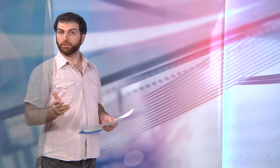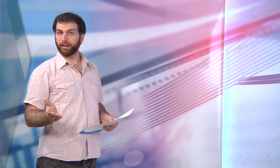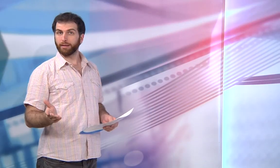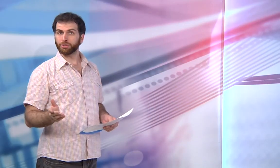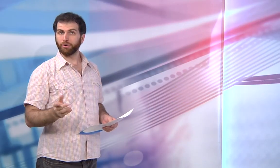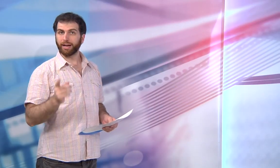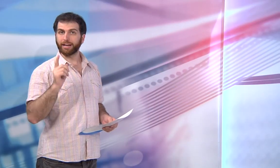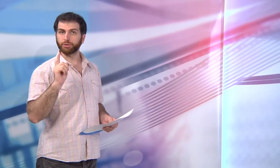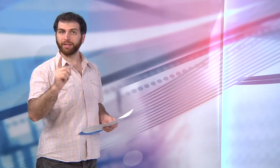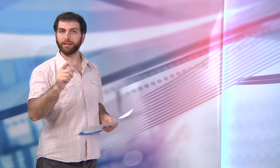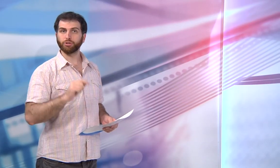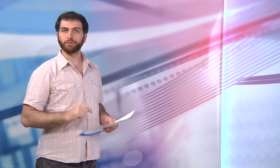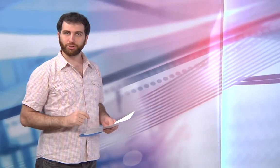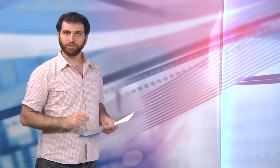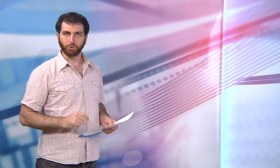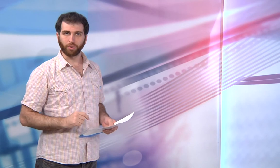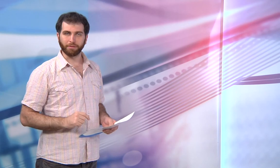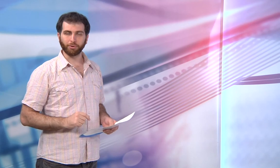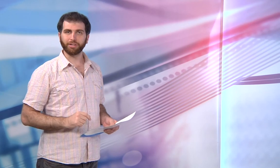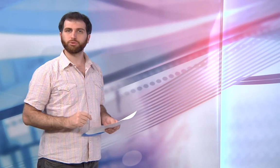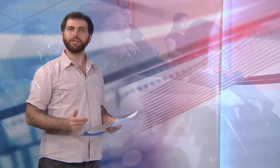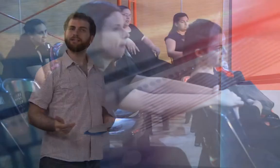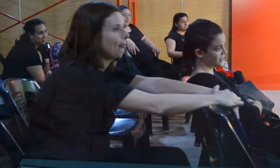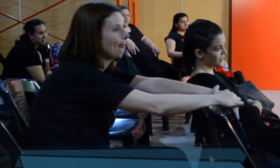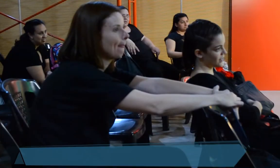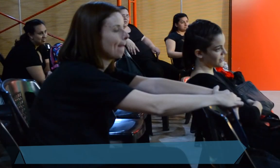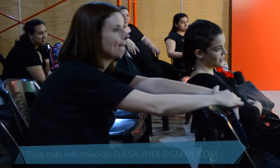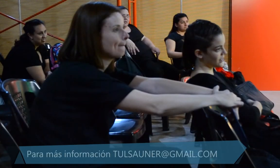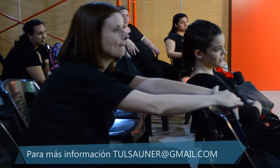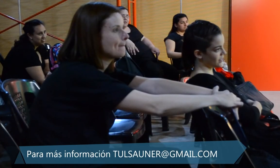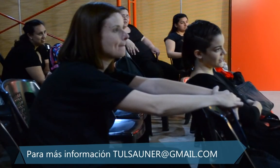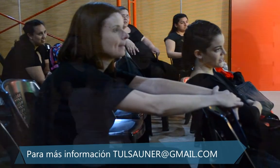Nos trasladamos ahora a la ciudad de Concepción del Uruguay, porque estudiantes de la Tecnicatura